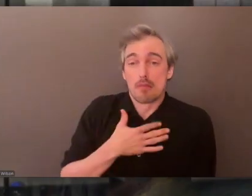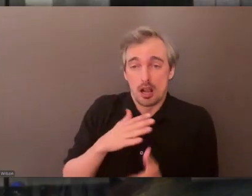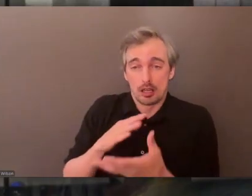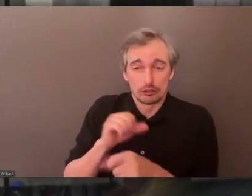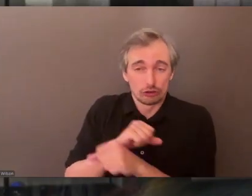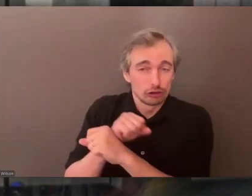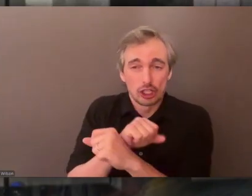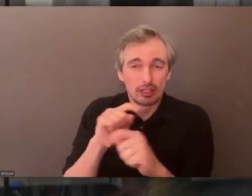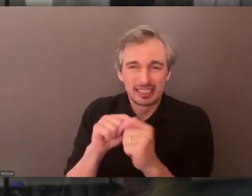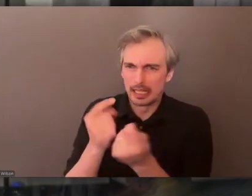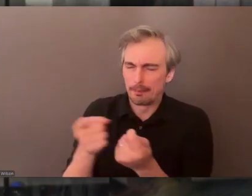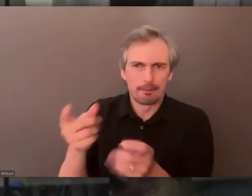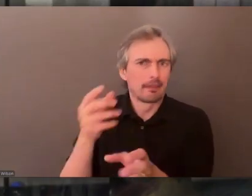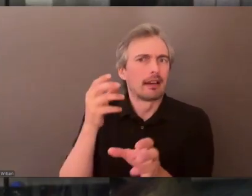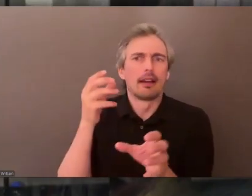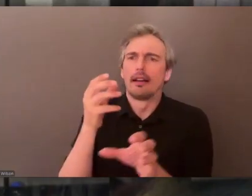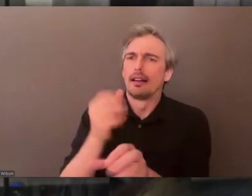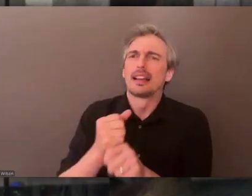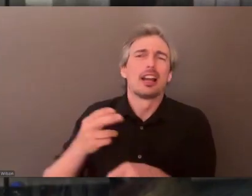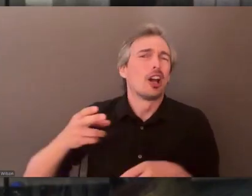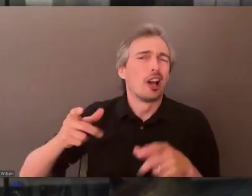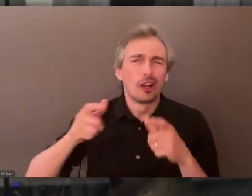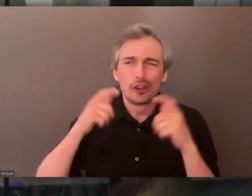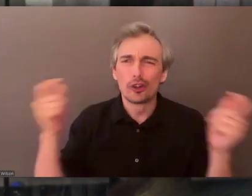彼の名前はアレックスで、彼は素晴らしい人です。